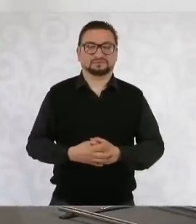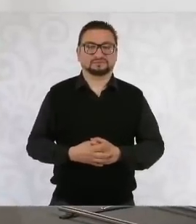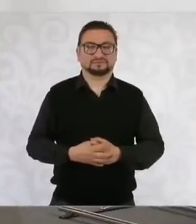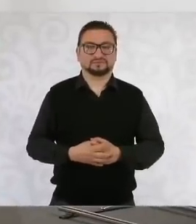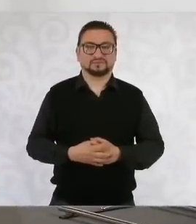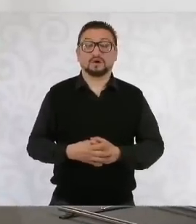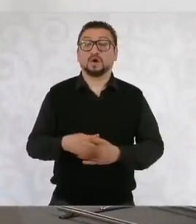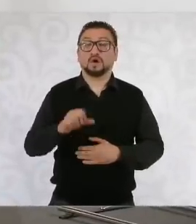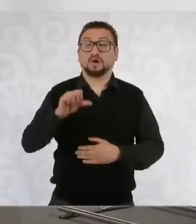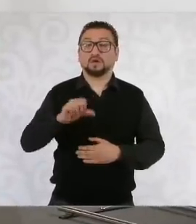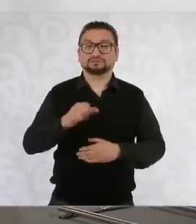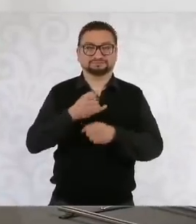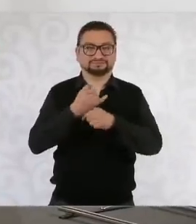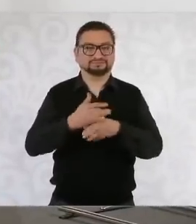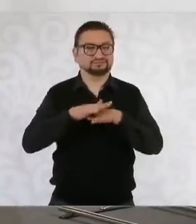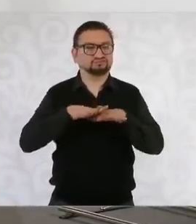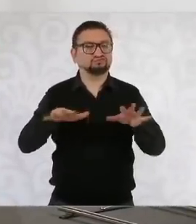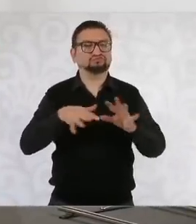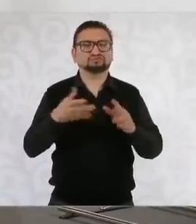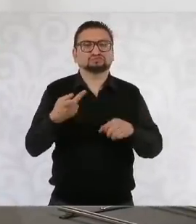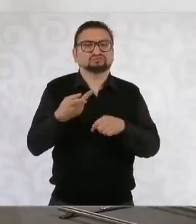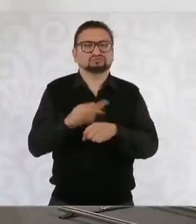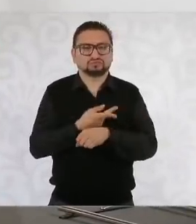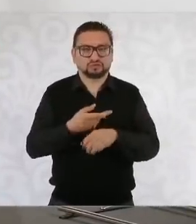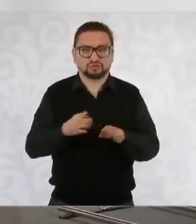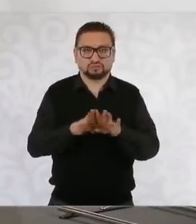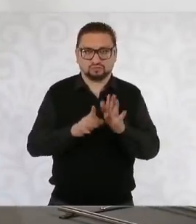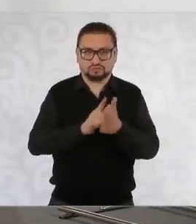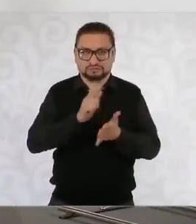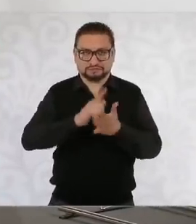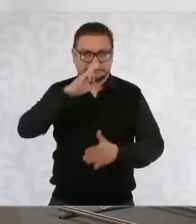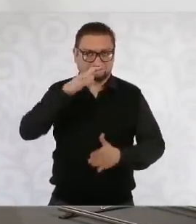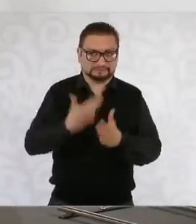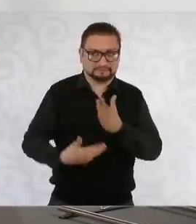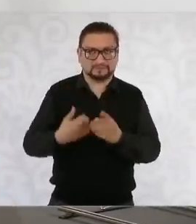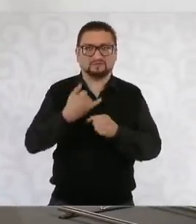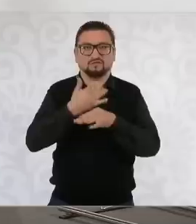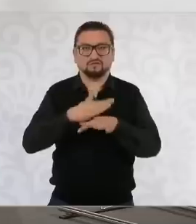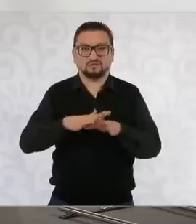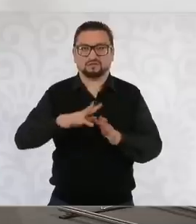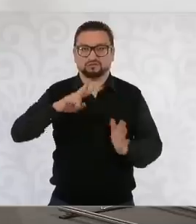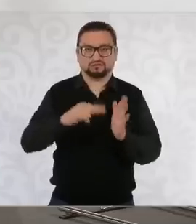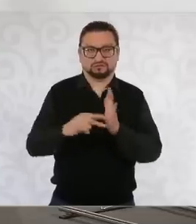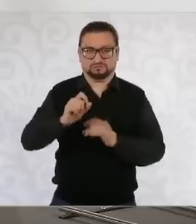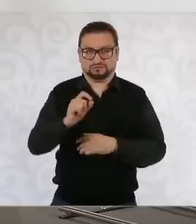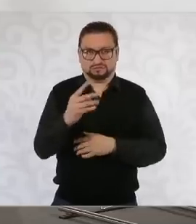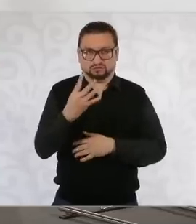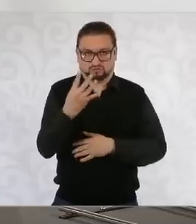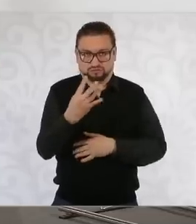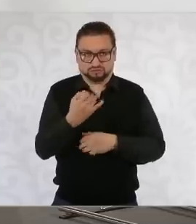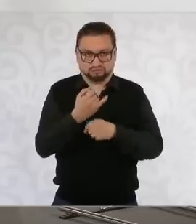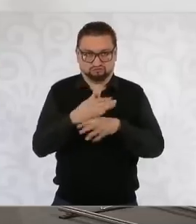informar sobre la incidencia delictiva con datos consolidados del año 2024 los cuales son enviados